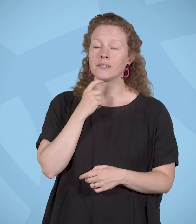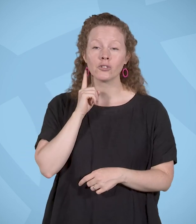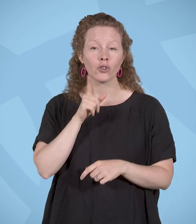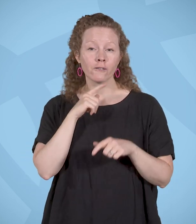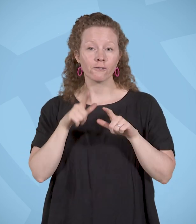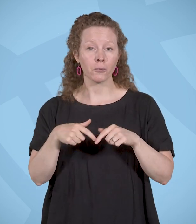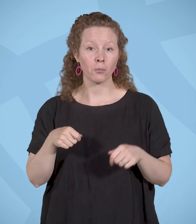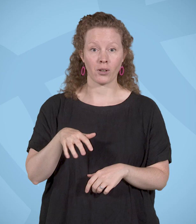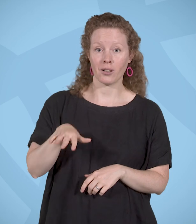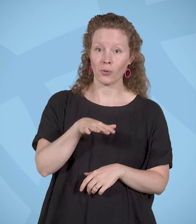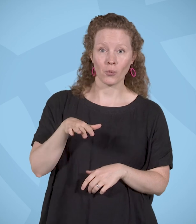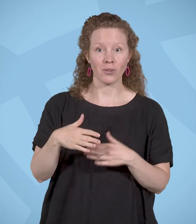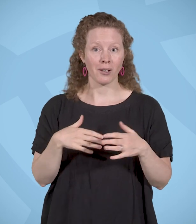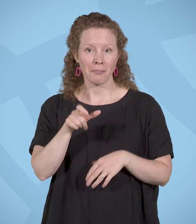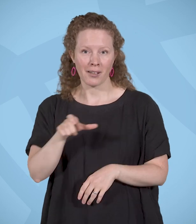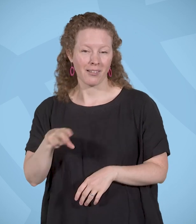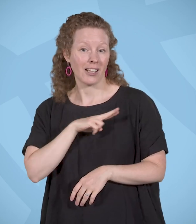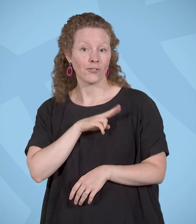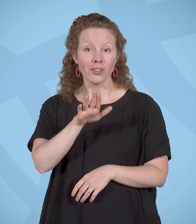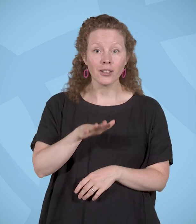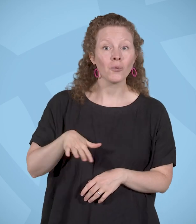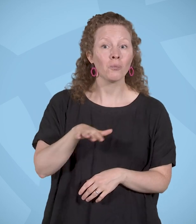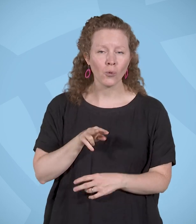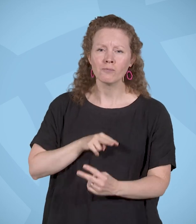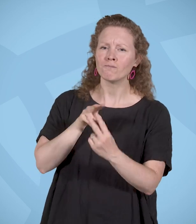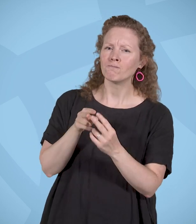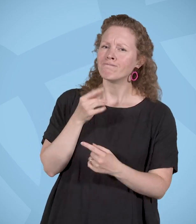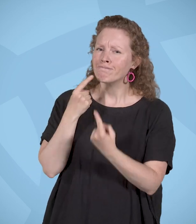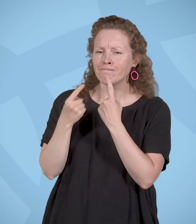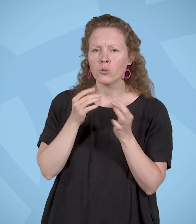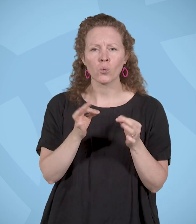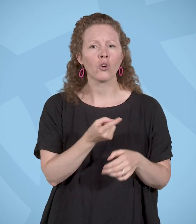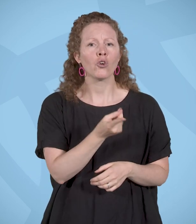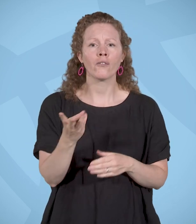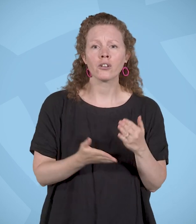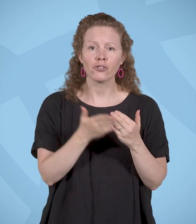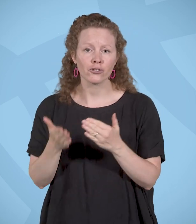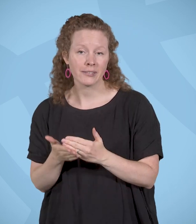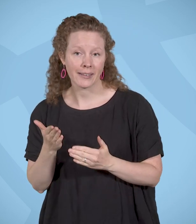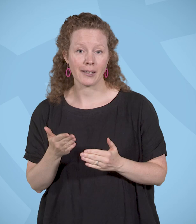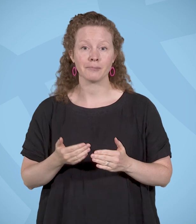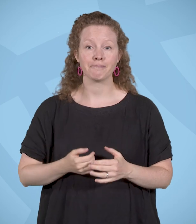Tekniken inom området har utvecklats - och tekniken som används av texttelefonenheterna är föråldrad.